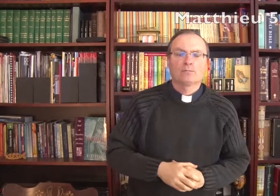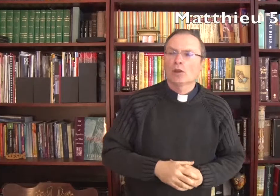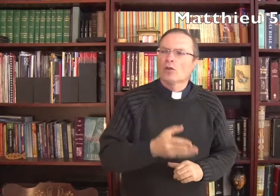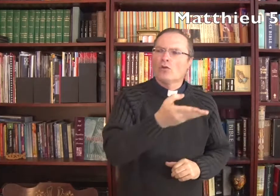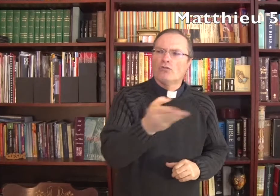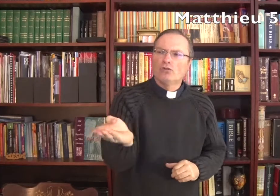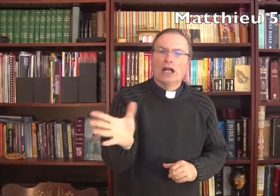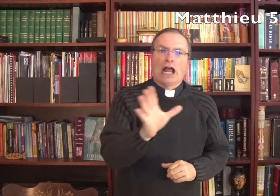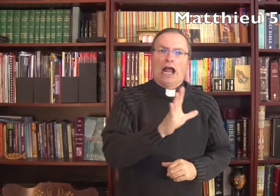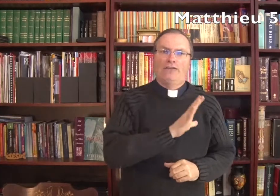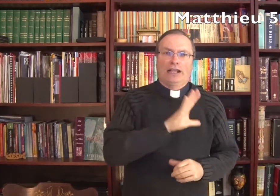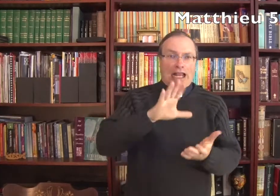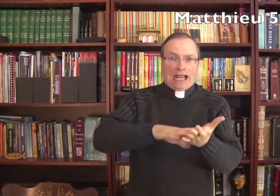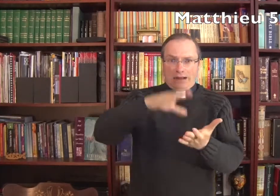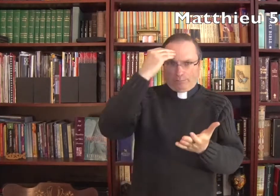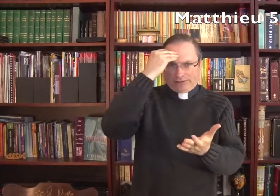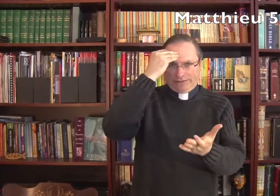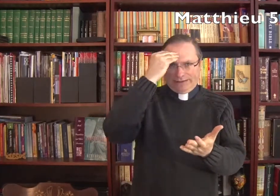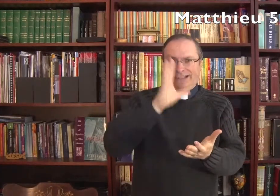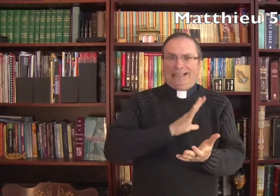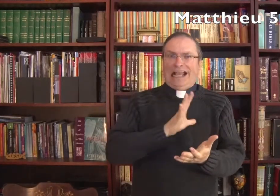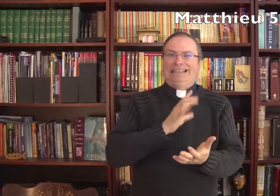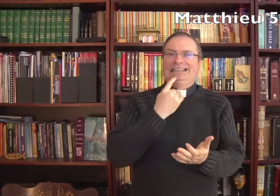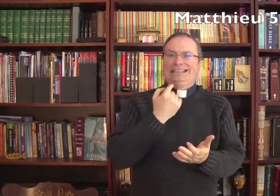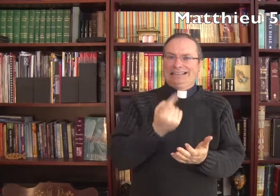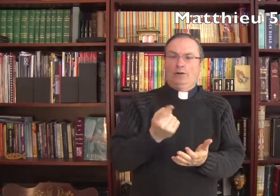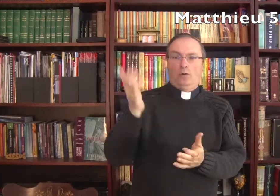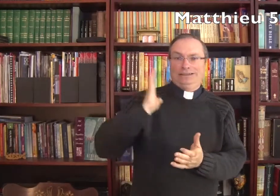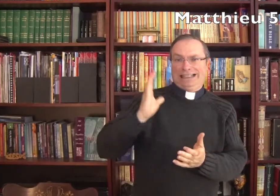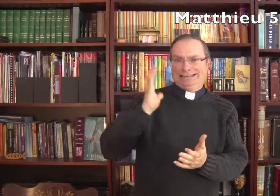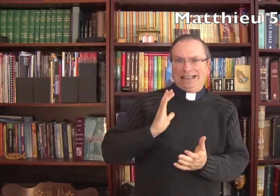Vous avez appris qu’il a été dit aux anciens: